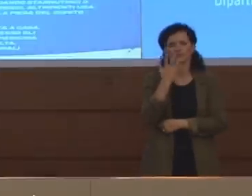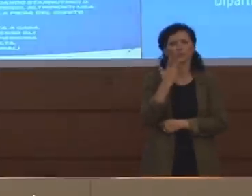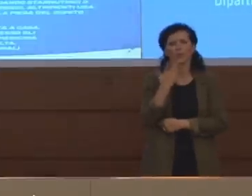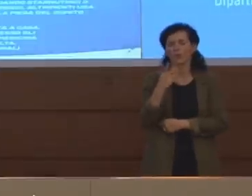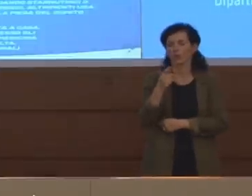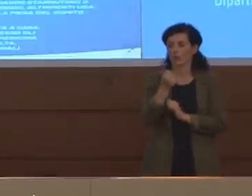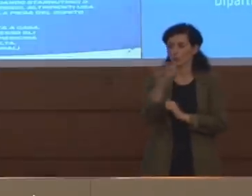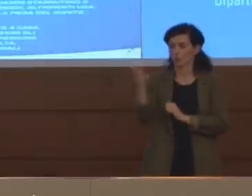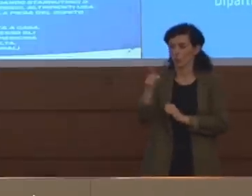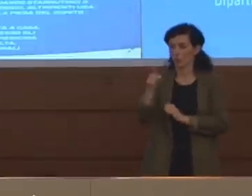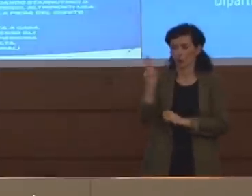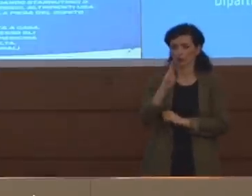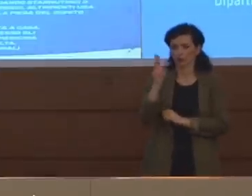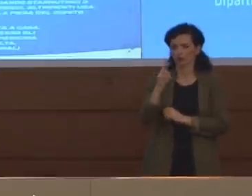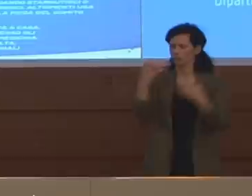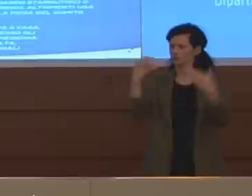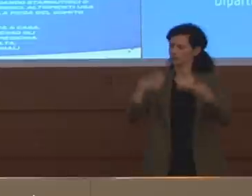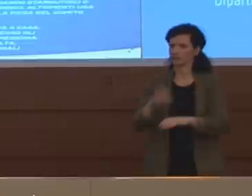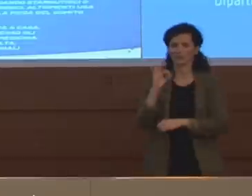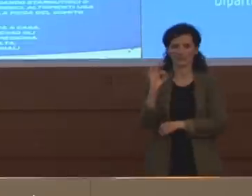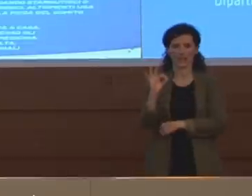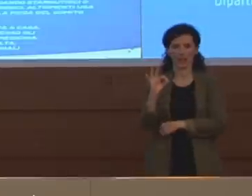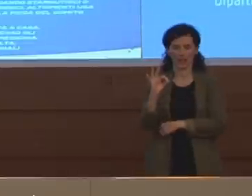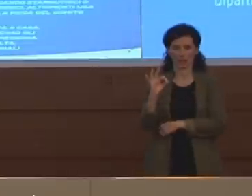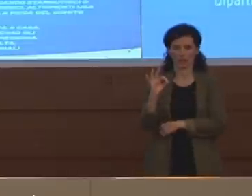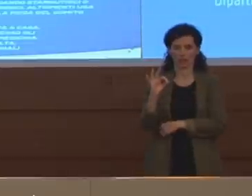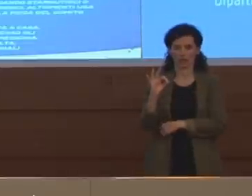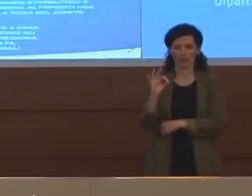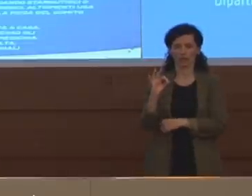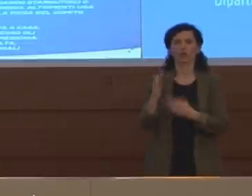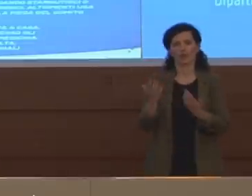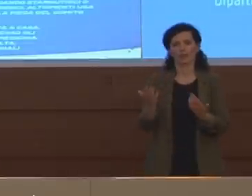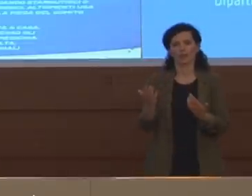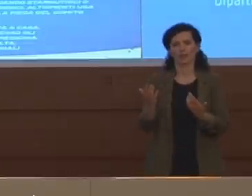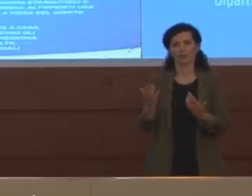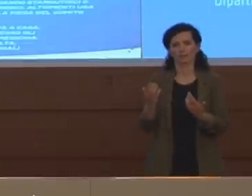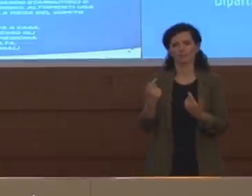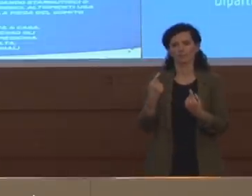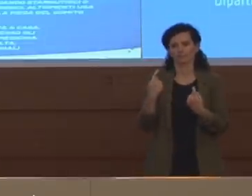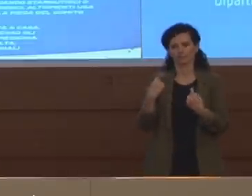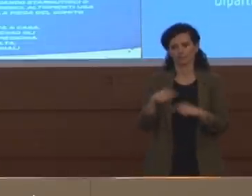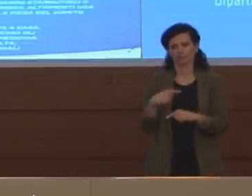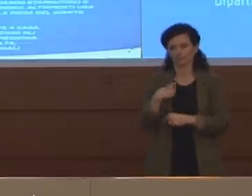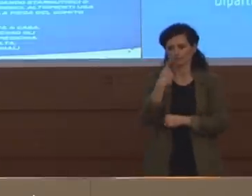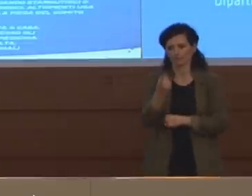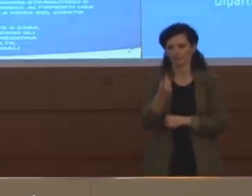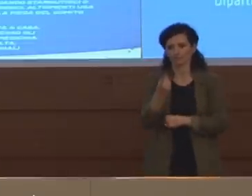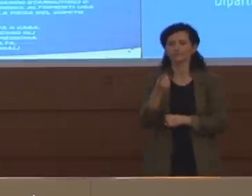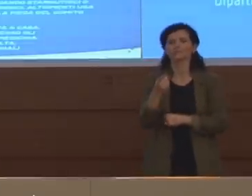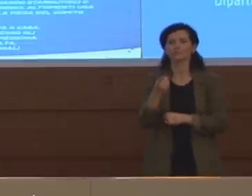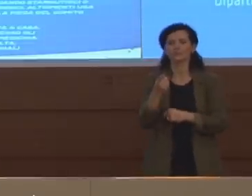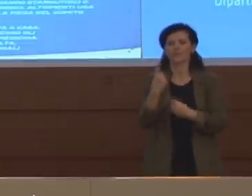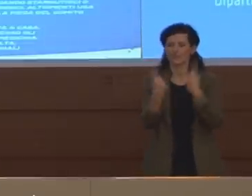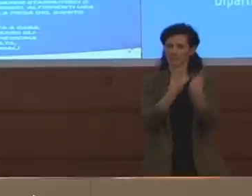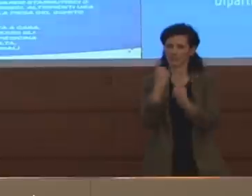Non a caso ho usato la definizione che questi eventi artigliano alle nostre